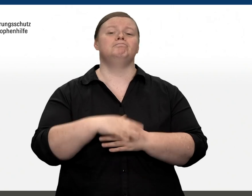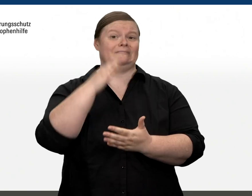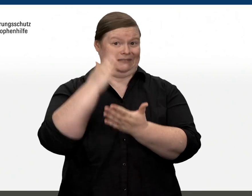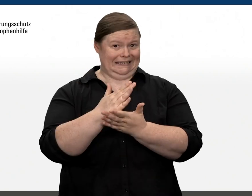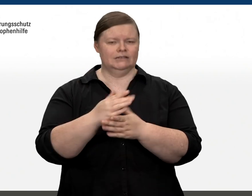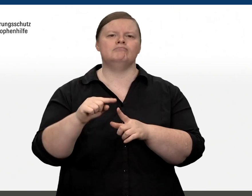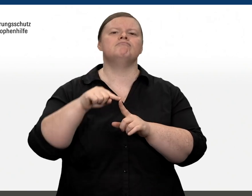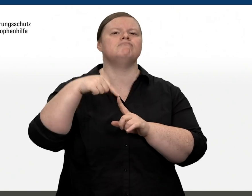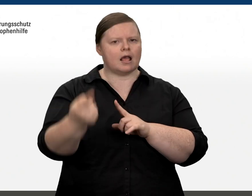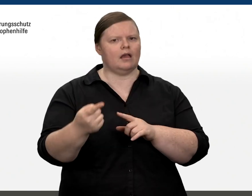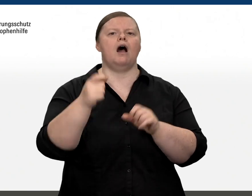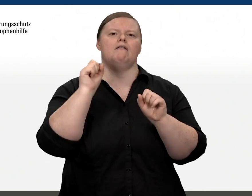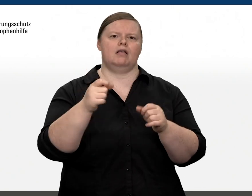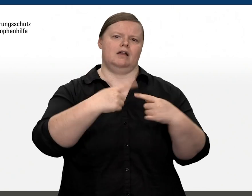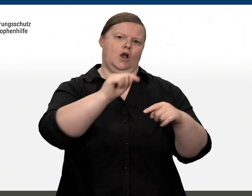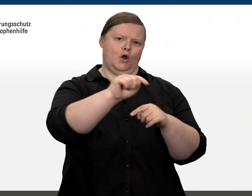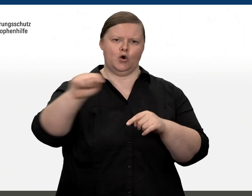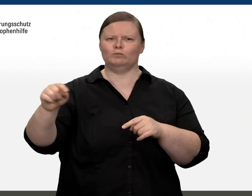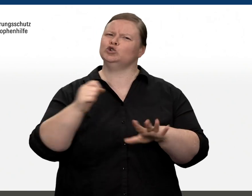Danach sollten die Räume